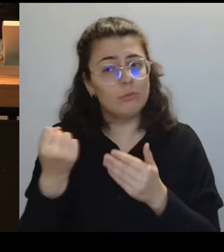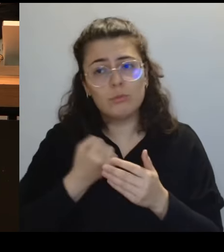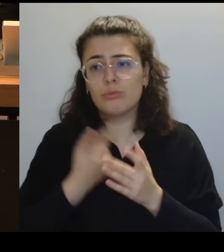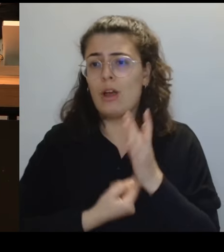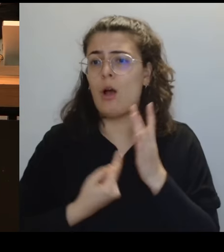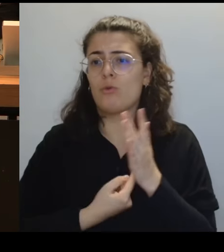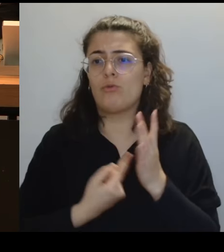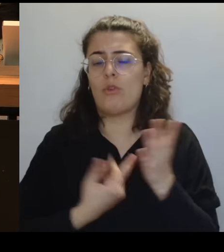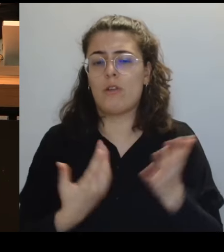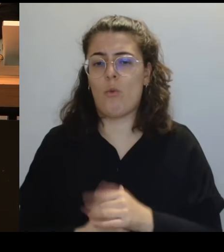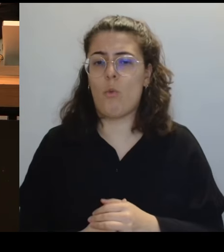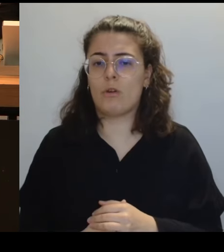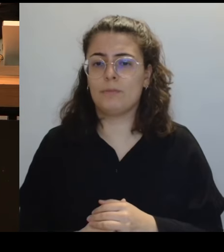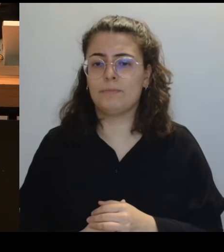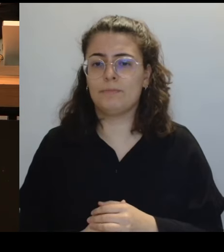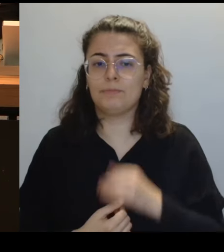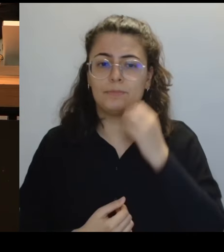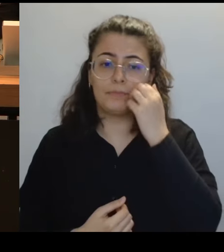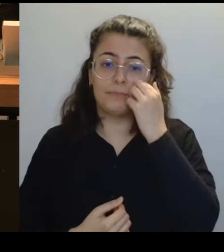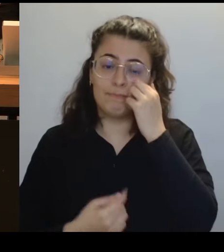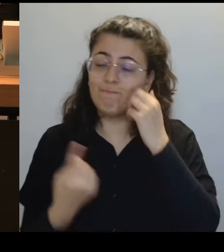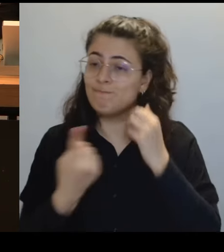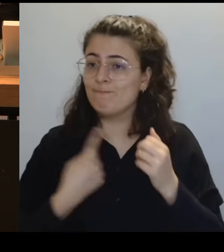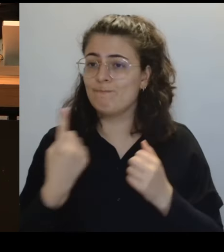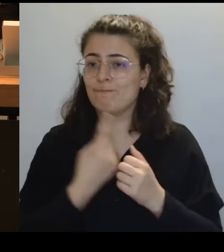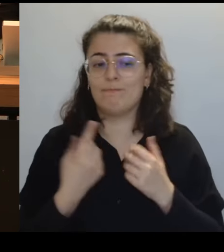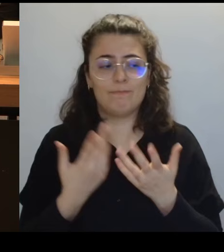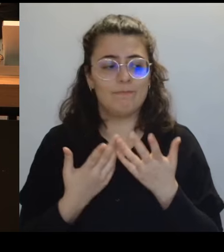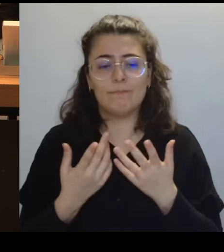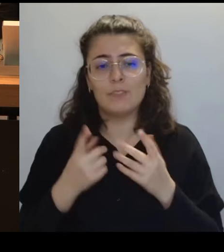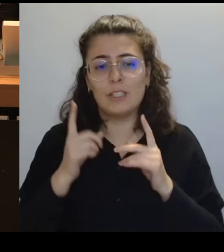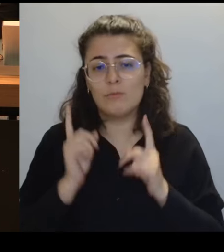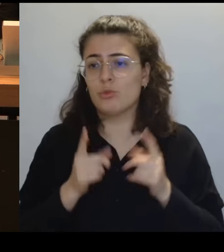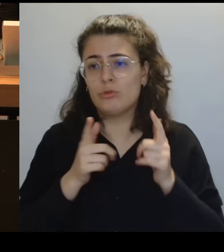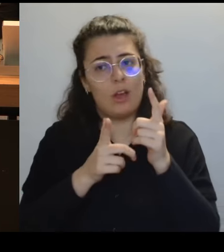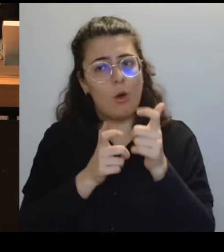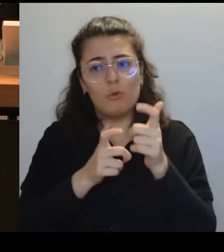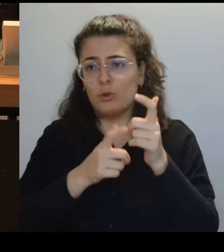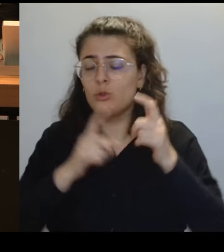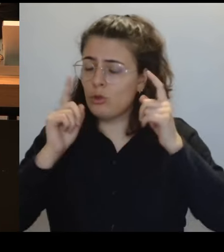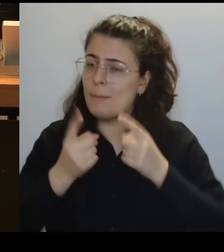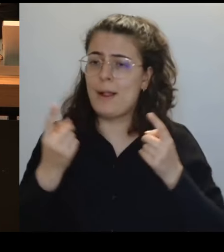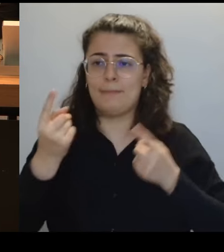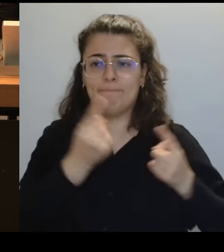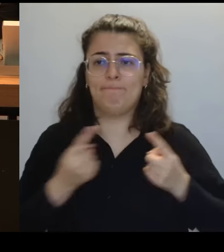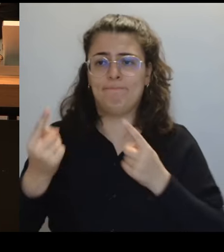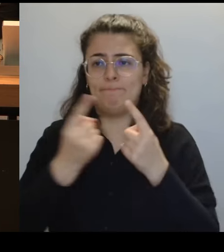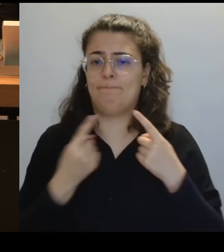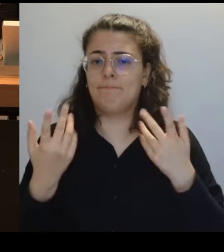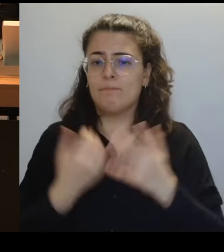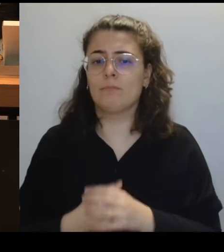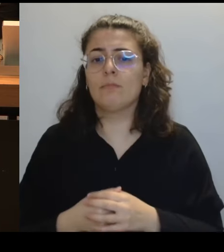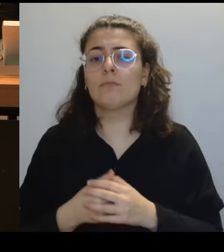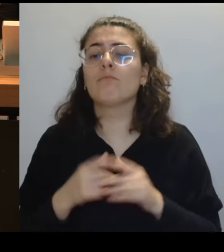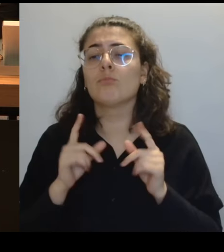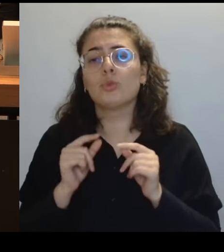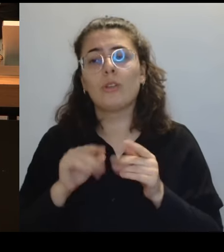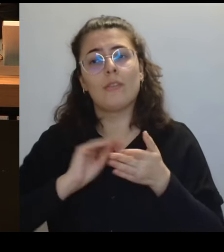tatsächlich im Ausschuss noch mal debattieren. Und dann heißt es tatsächlich jetzt diese Ausschreibung anzuhalten und zu sagen, Lieber Senat, halte